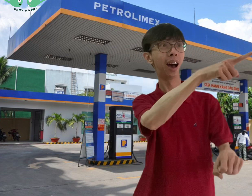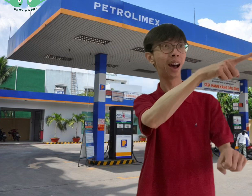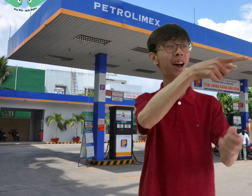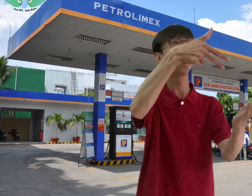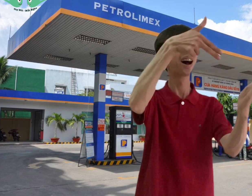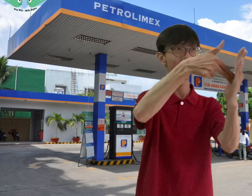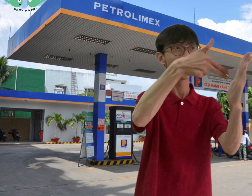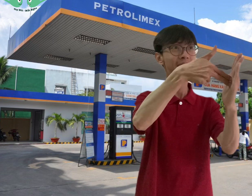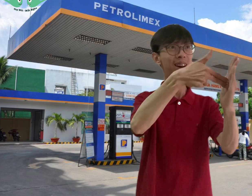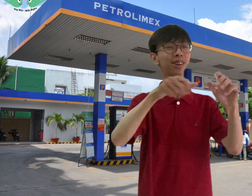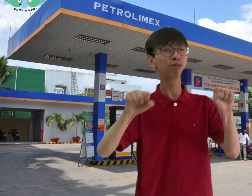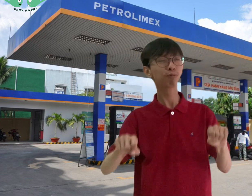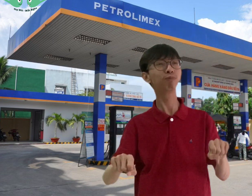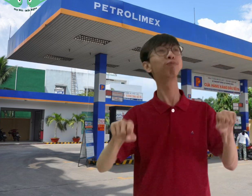À, có cây xăng